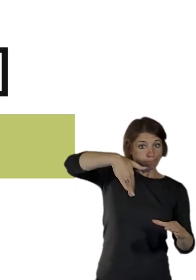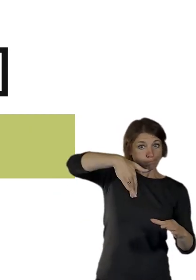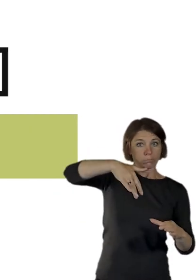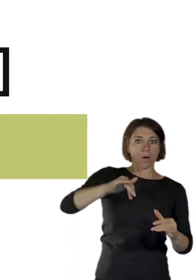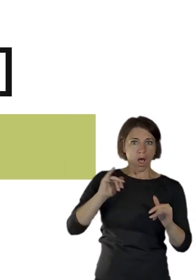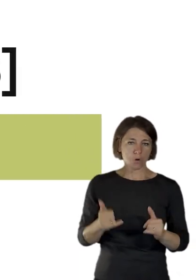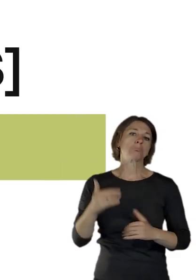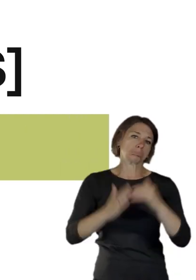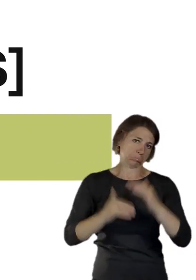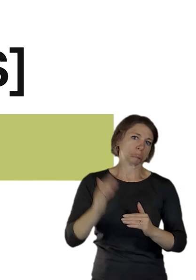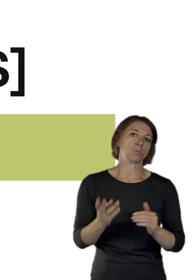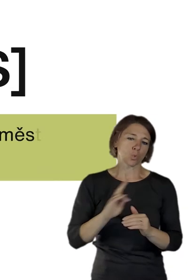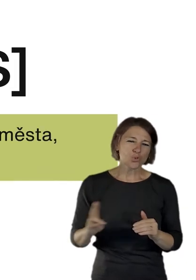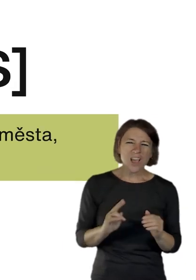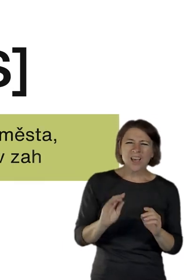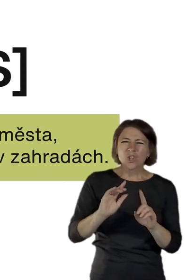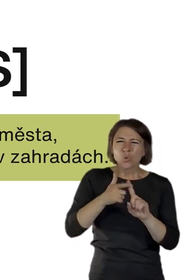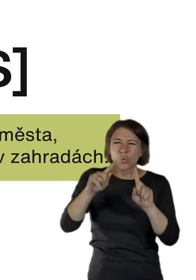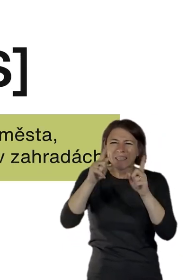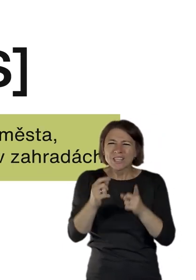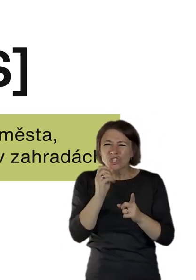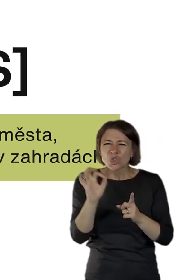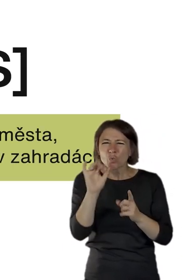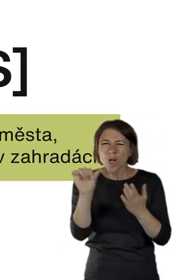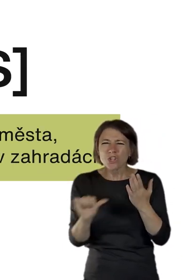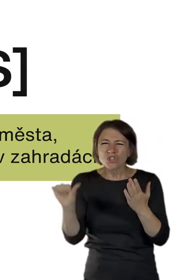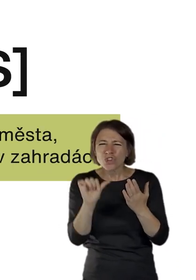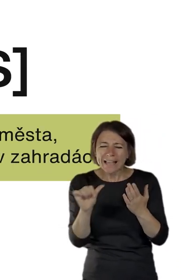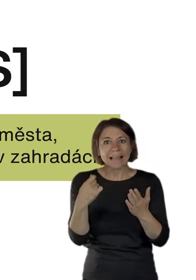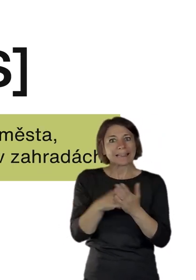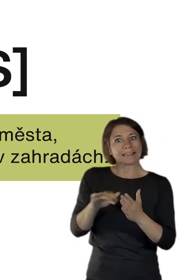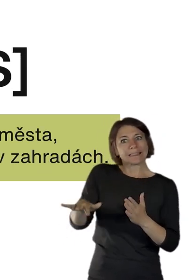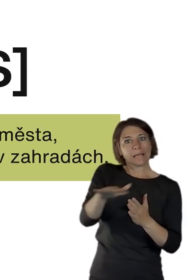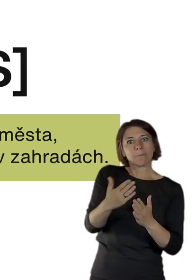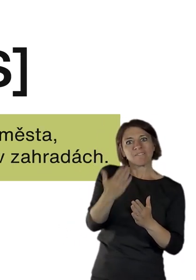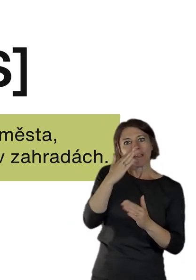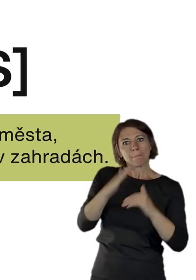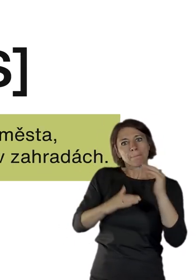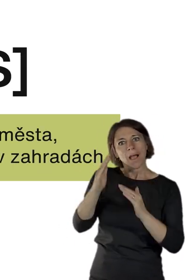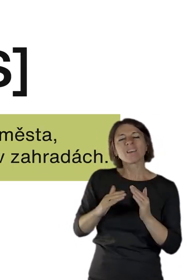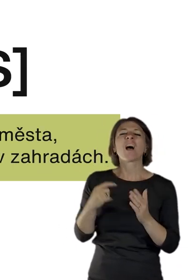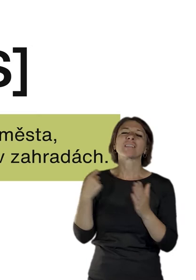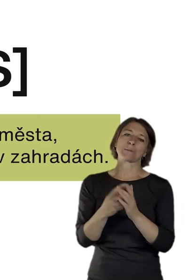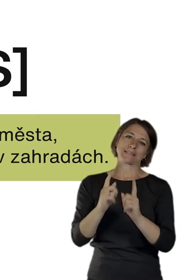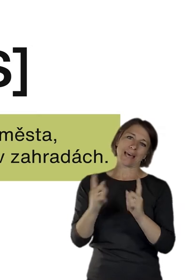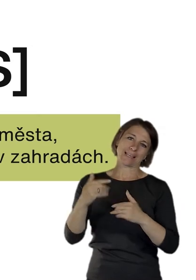Číslo 06 je typ struktury. V tomto případě struktura zahradního města. Prostředí utvářené rodinnými